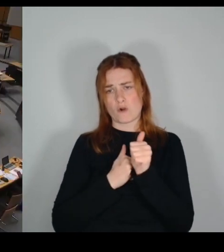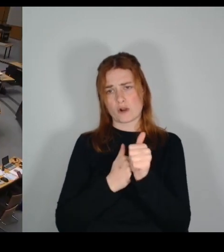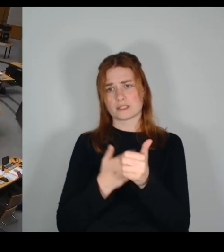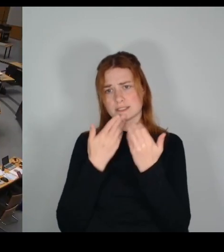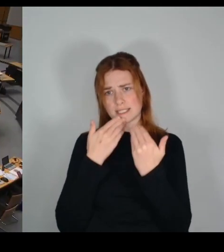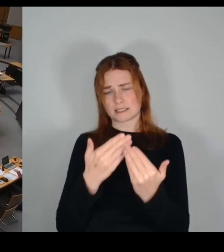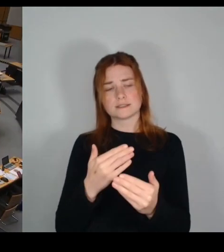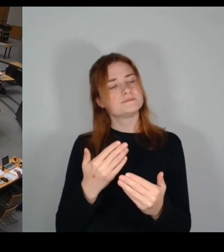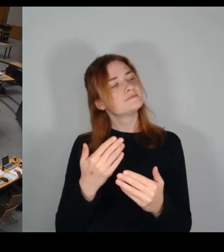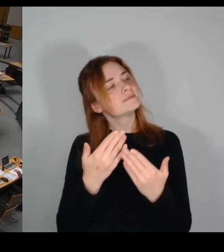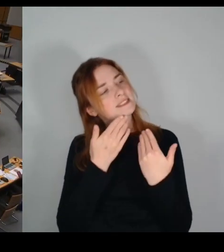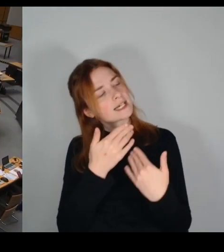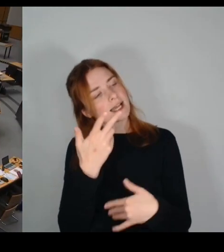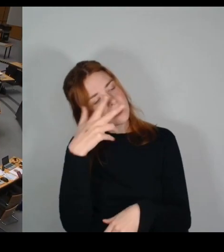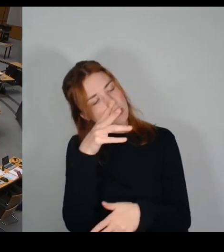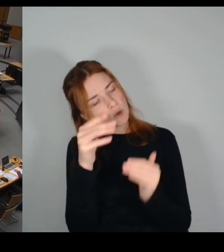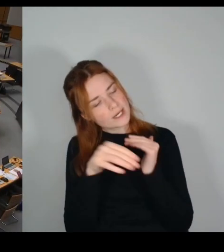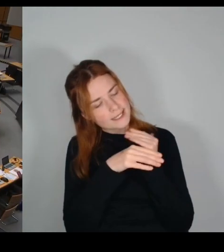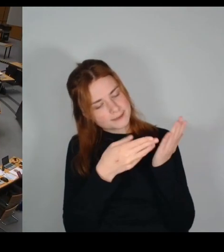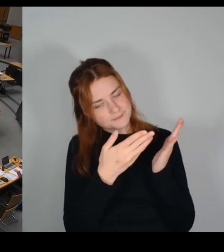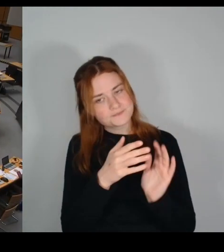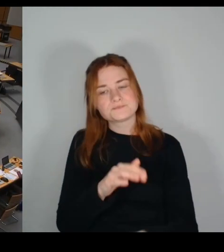Für die CDU Fraktion hat jetzt Herr Kollege Wohlert das Wort.